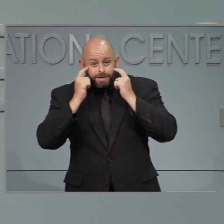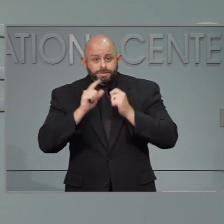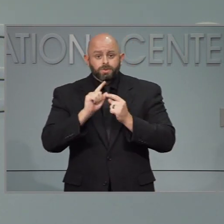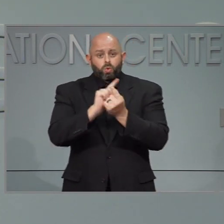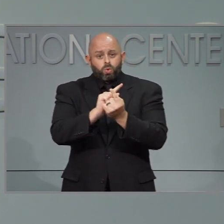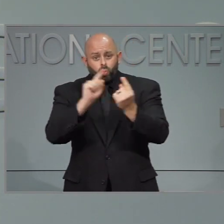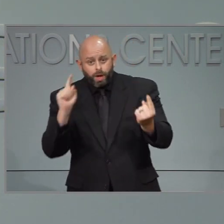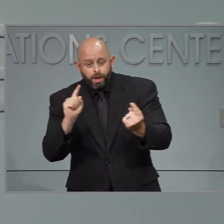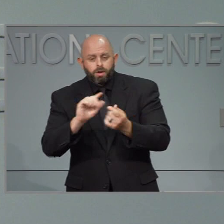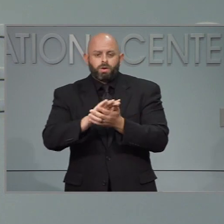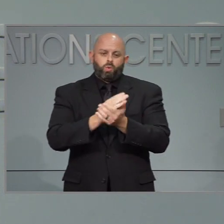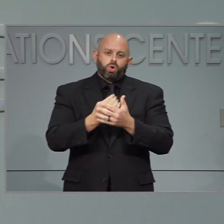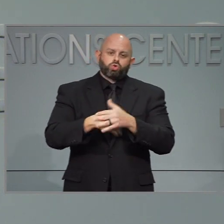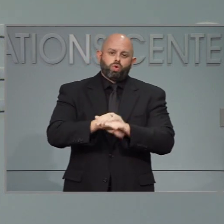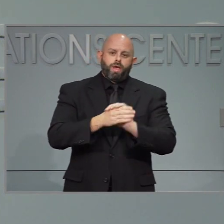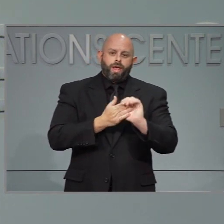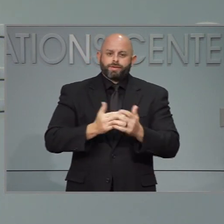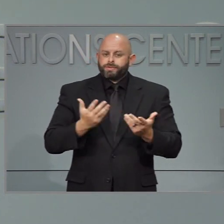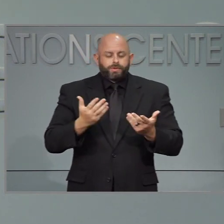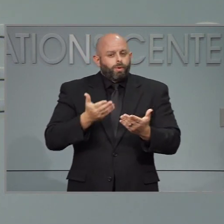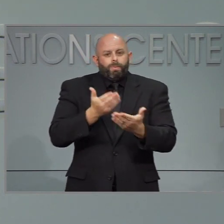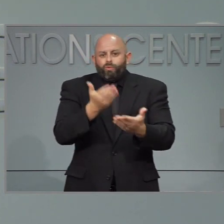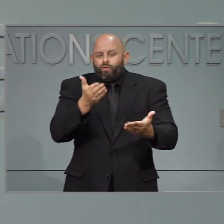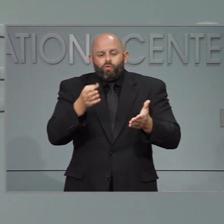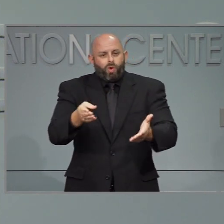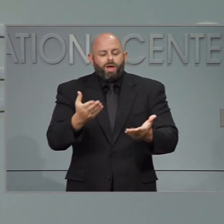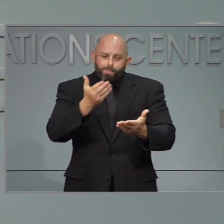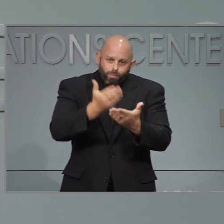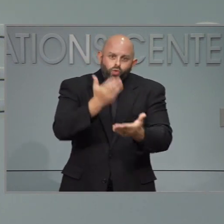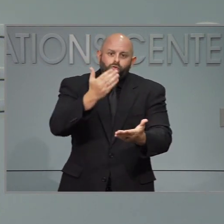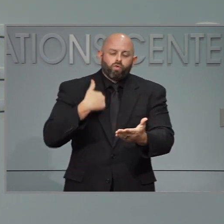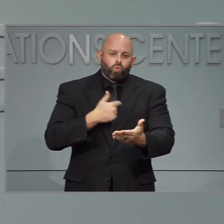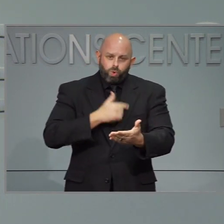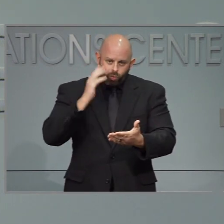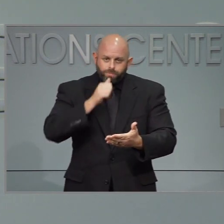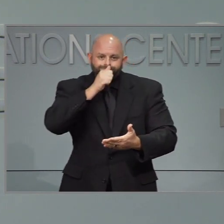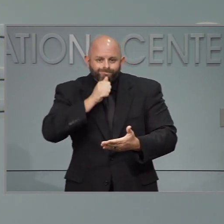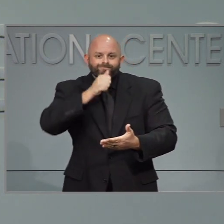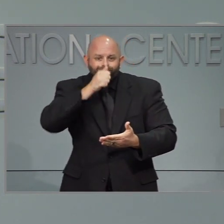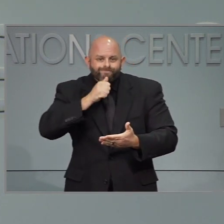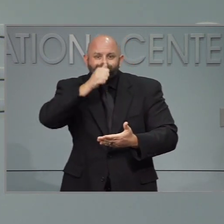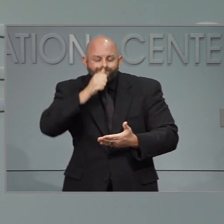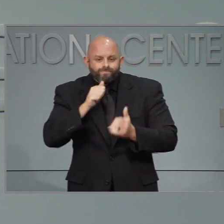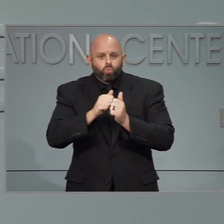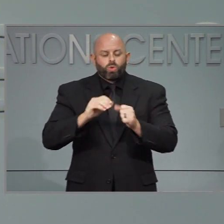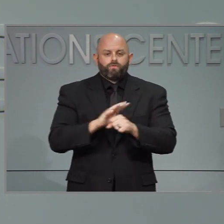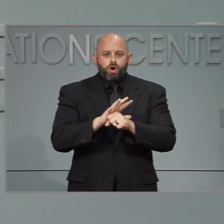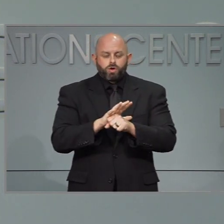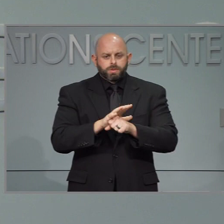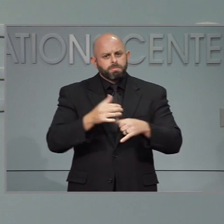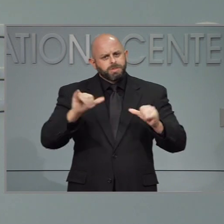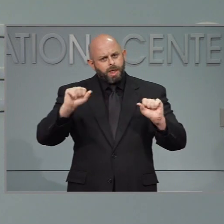por lo tanto, llevar la mascarilla lavarse las manos y estén distanciamiento. Socia esta es una manera segura,